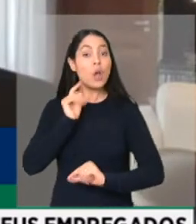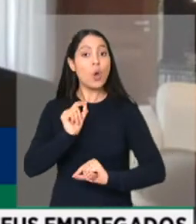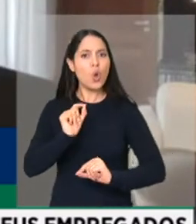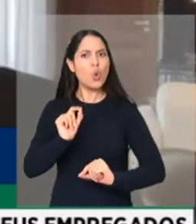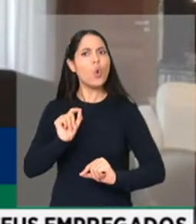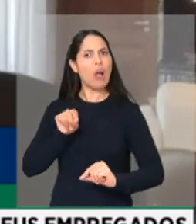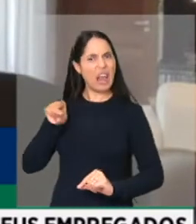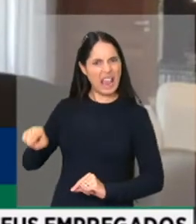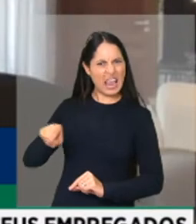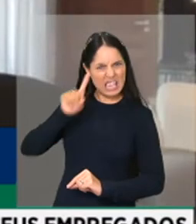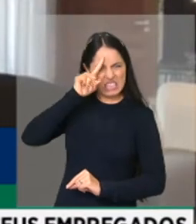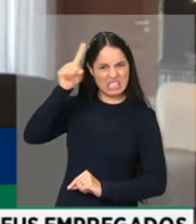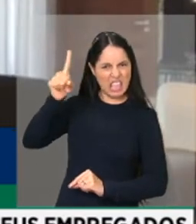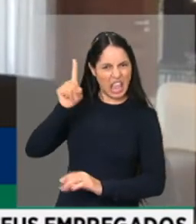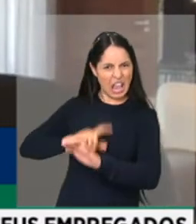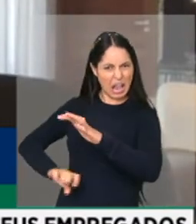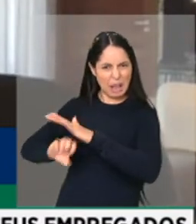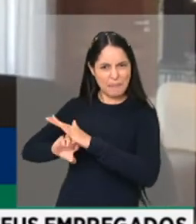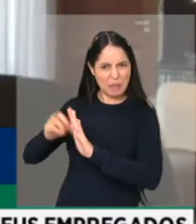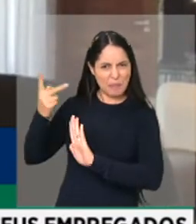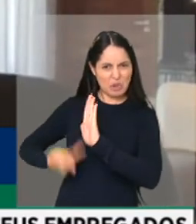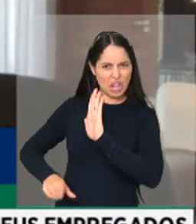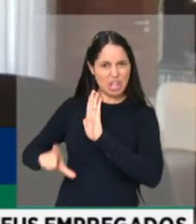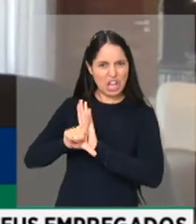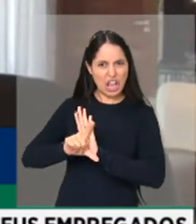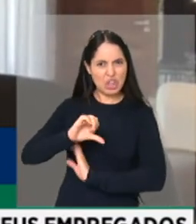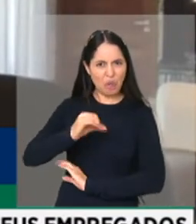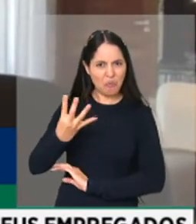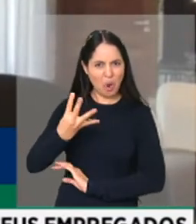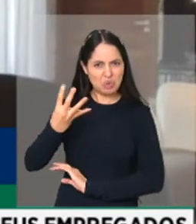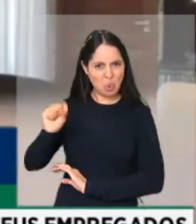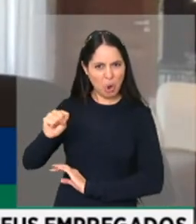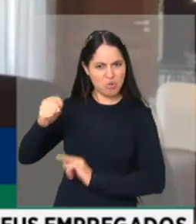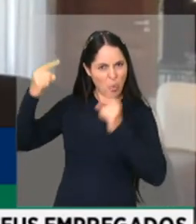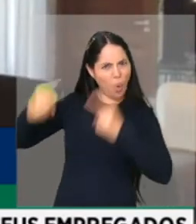HOJE EU SOU RADICALMENTE CONTRÁRIO A ESSE PROJETO 948. EU ACHO QUE A CÂMARA DOS DEPUTADOS ESTÁ COMETENDO UM